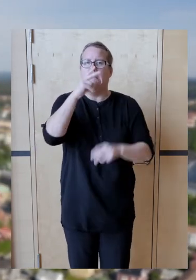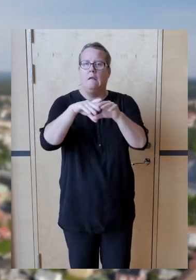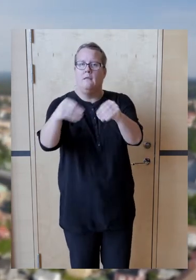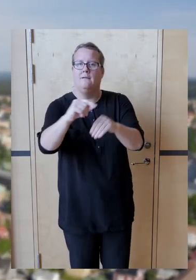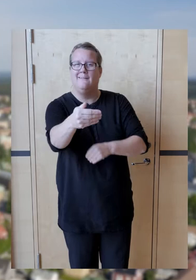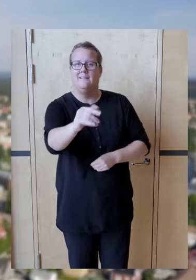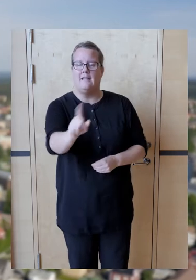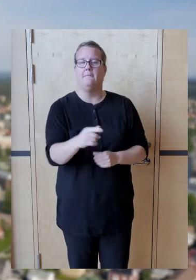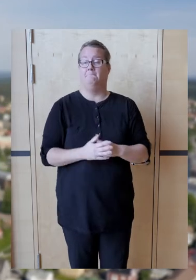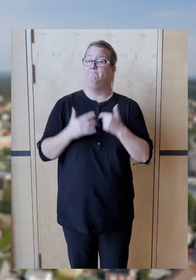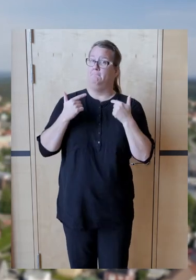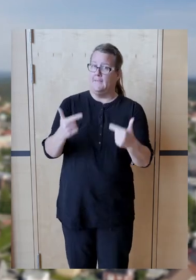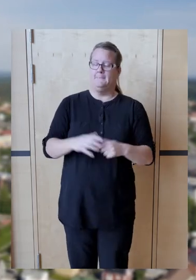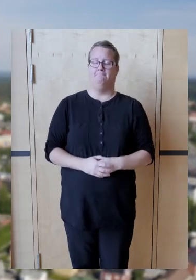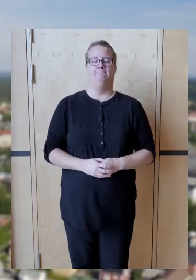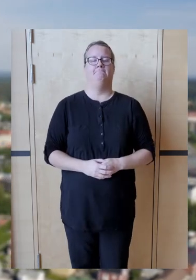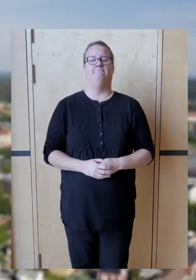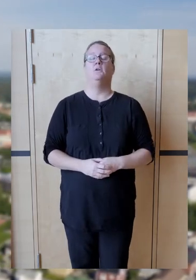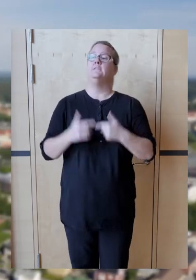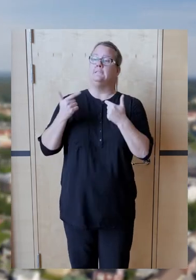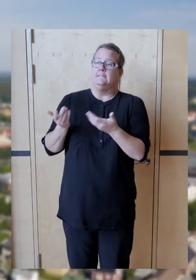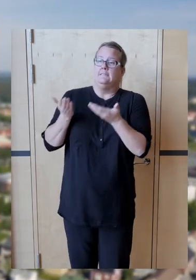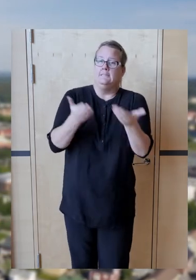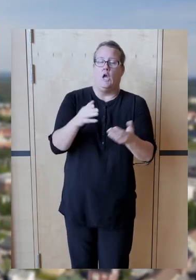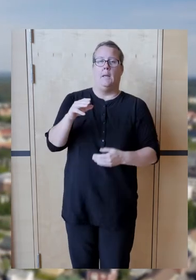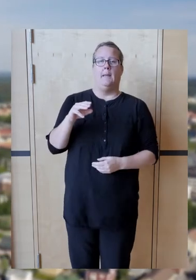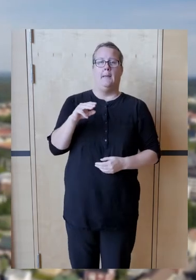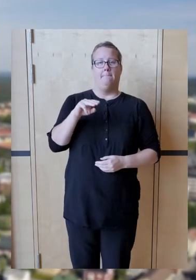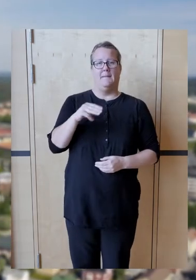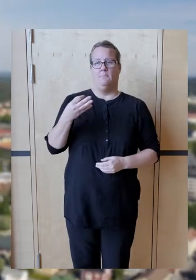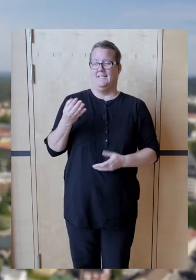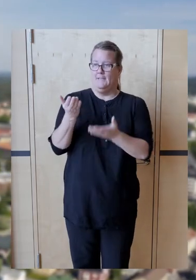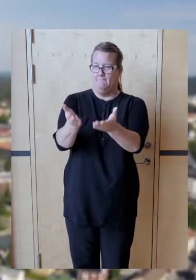Tack ska du ha det roligt i hans brettschneider Miljöpartiets gruppledare efter efter Andreas löwenhöök Varsågod